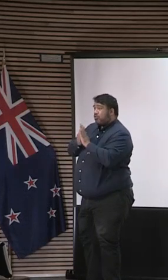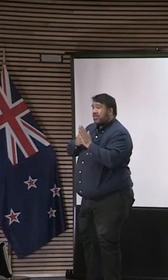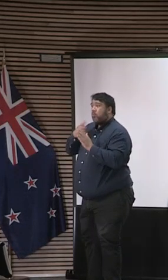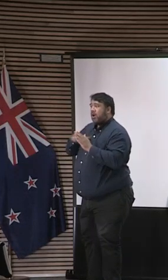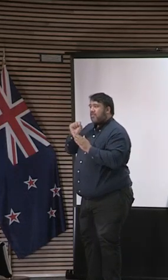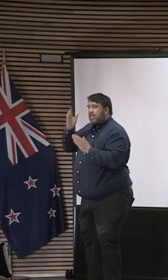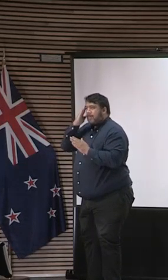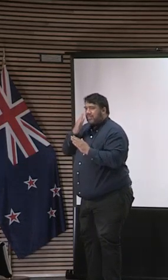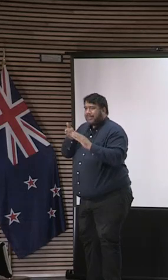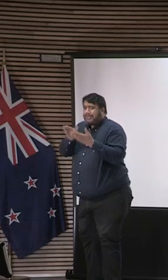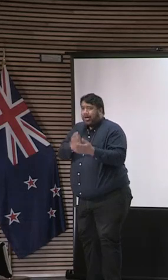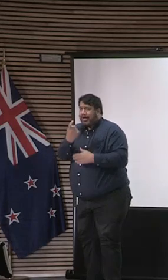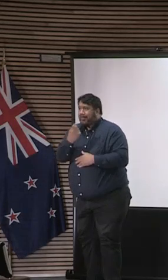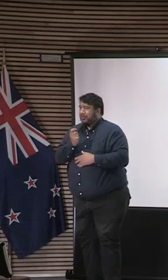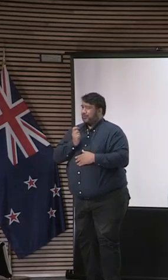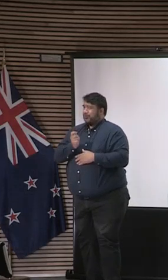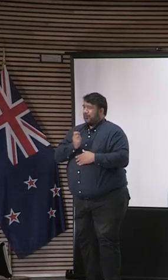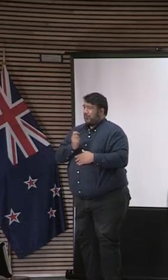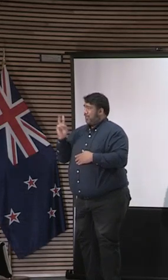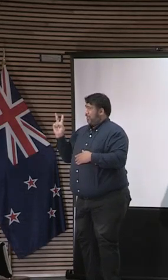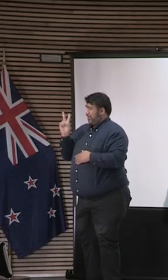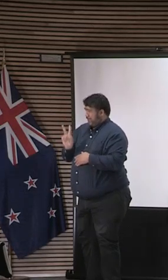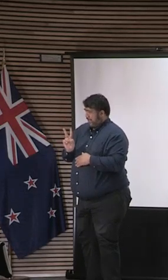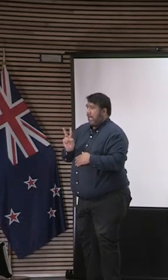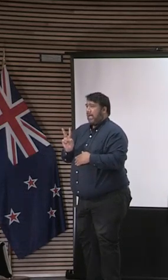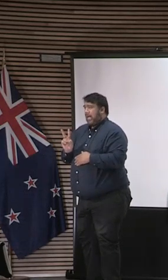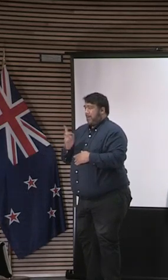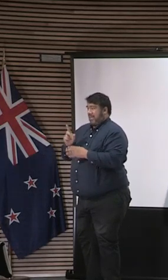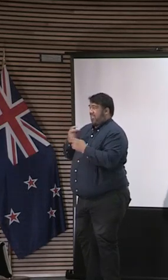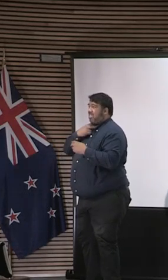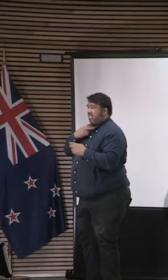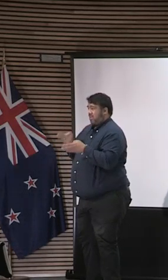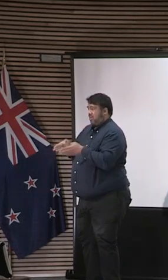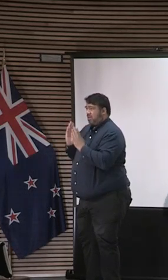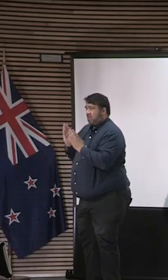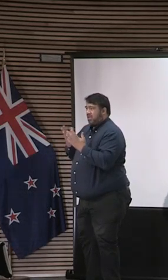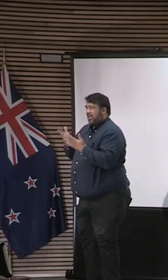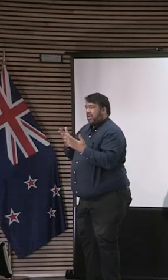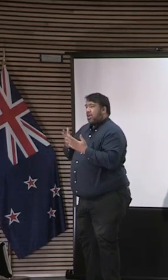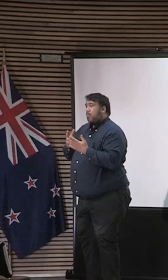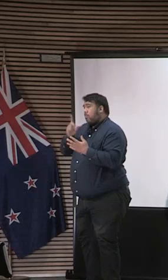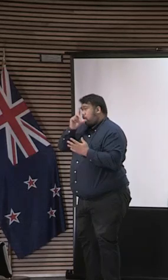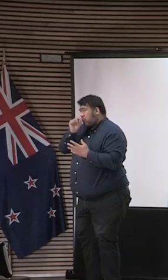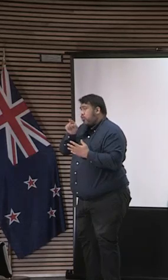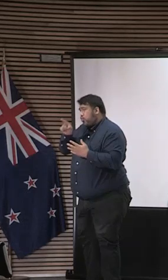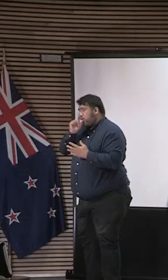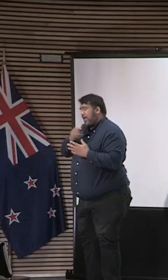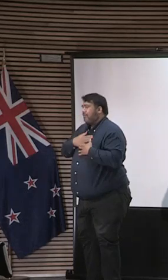te iwi wh3nui ka puta. KAUPAPA: Mo nga iwi o Niu Tireni e hoki